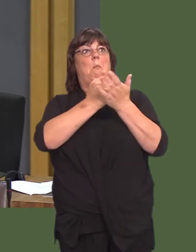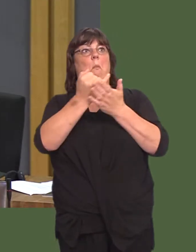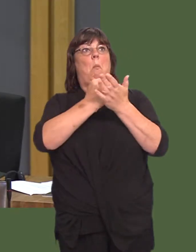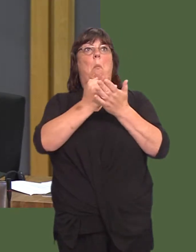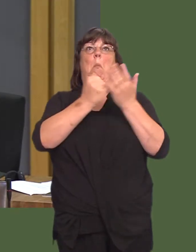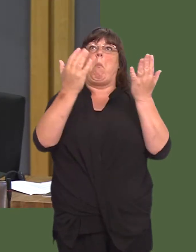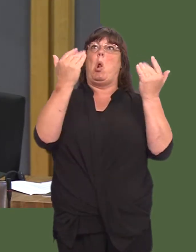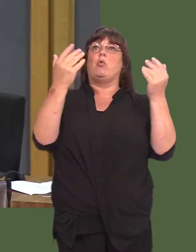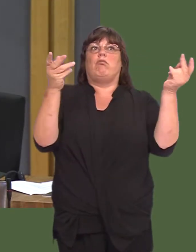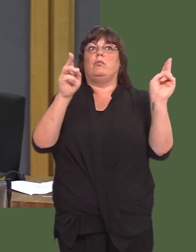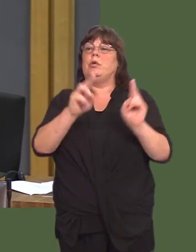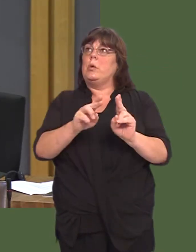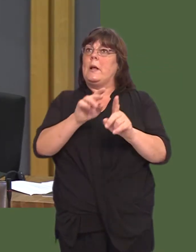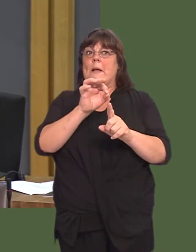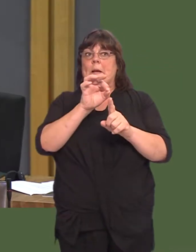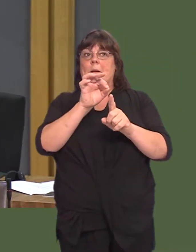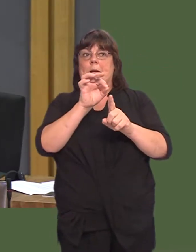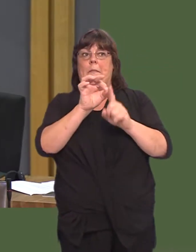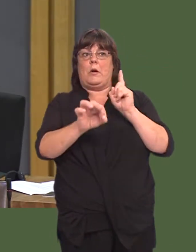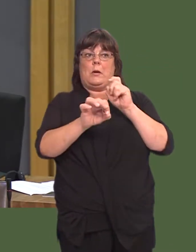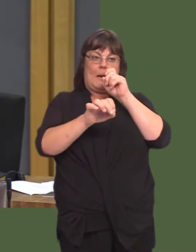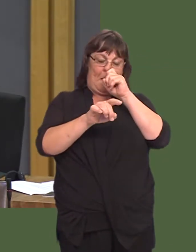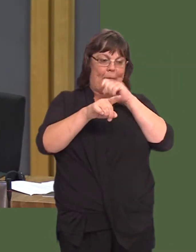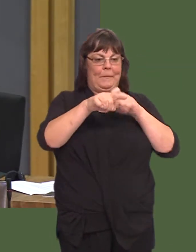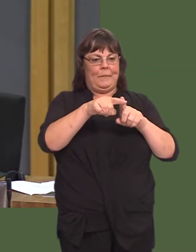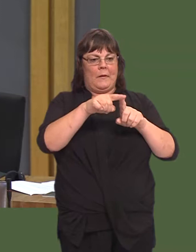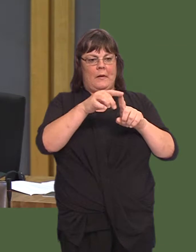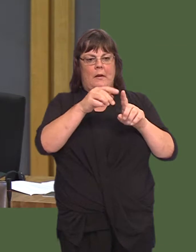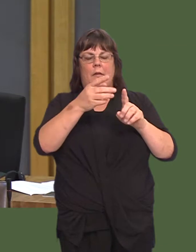iawn, y PM10s, sydd yn mynd yn ddwfn iír ysgyfaint, ac syín arbennig o beryglus i